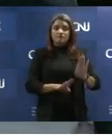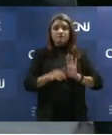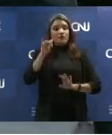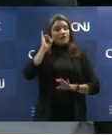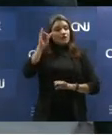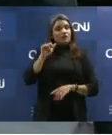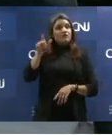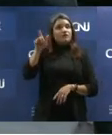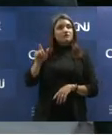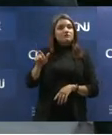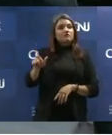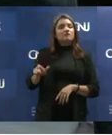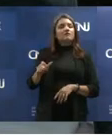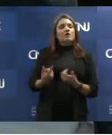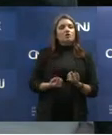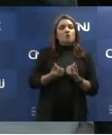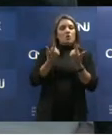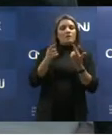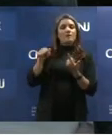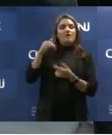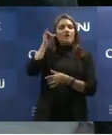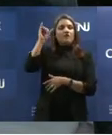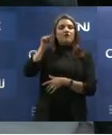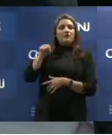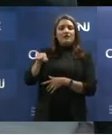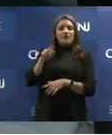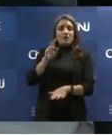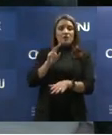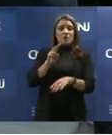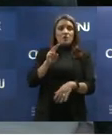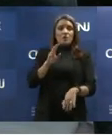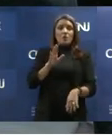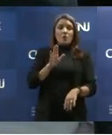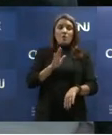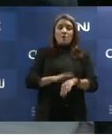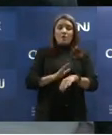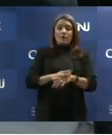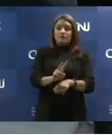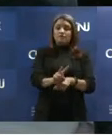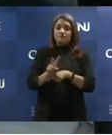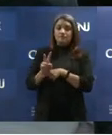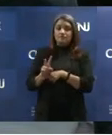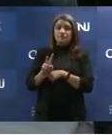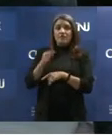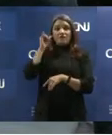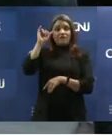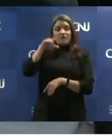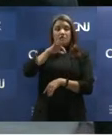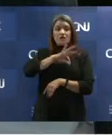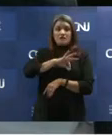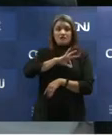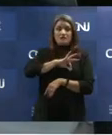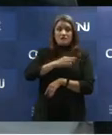remuneração durante o afastamento, sem a contrapartida do trabalho. Adiro a conclusão da eminente